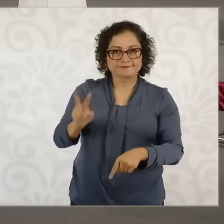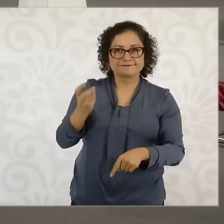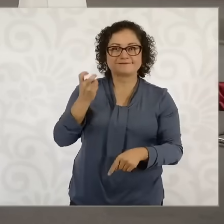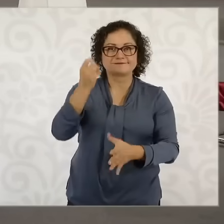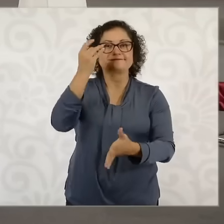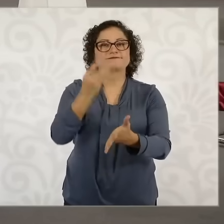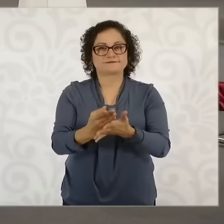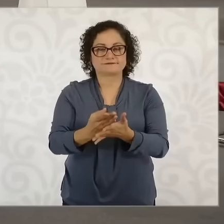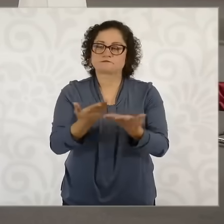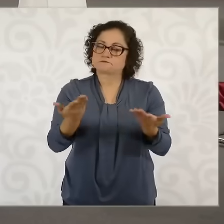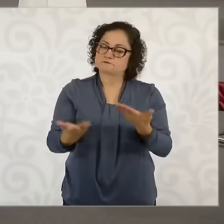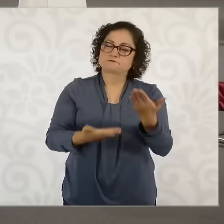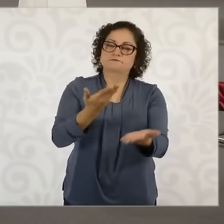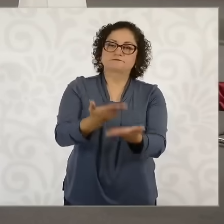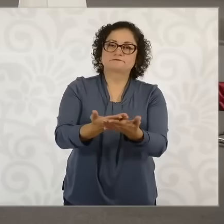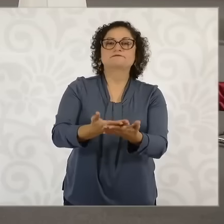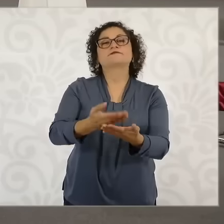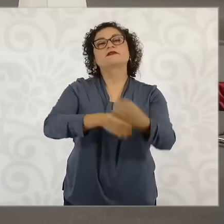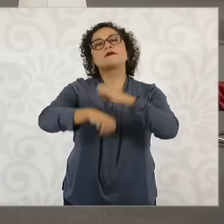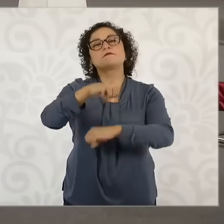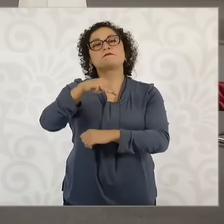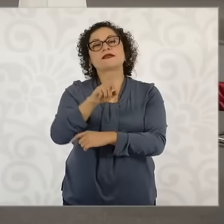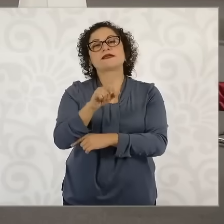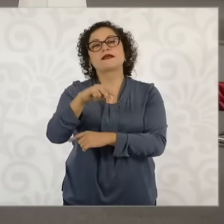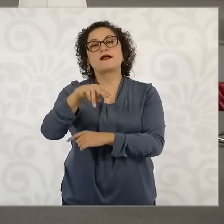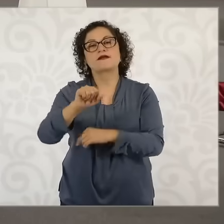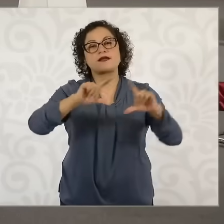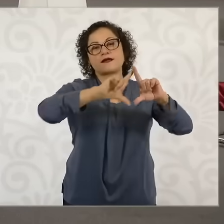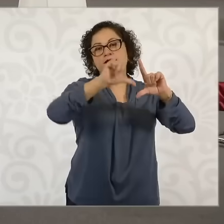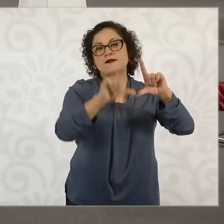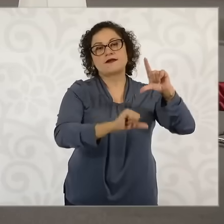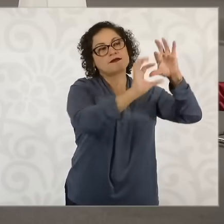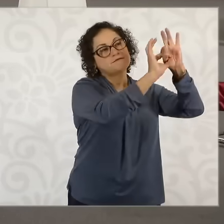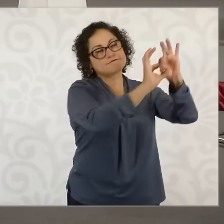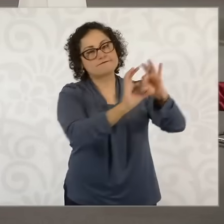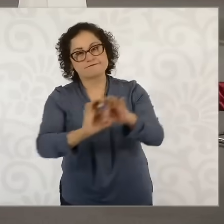seguirá trabajando para generar esta conectividad, para generar estas alianzas estratégicas, pero